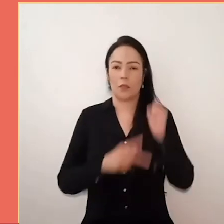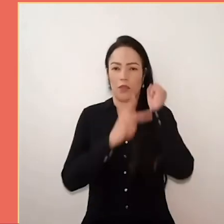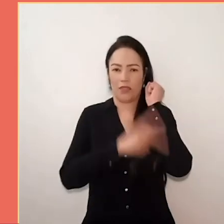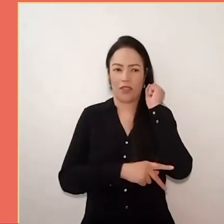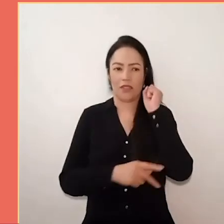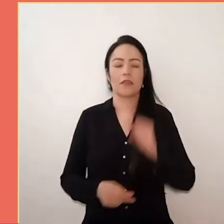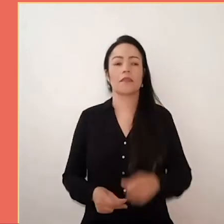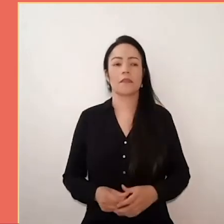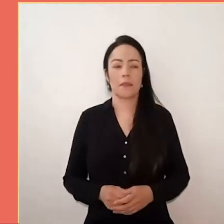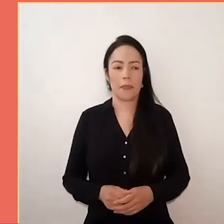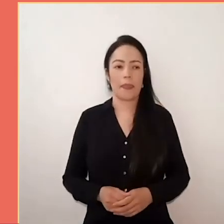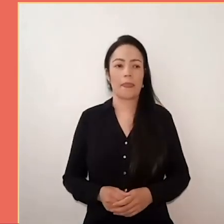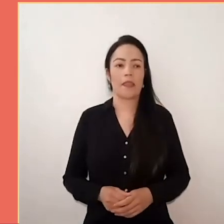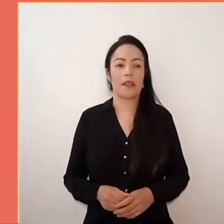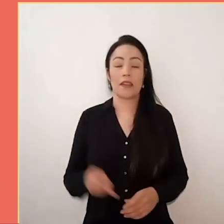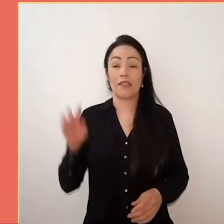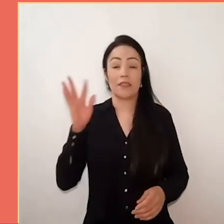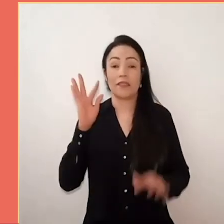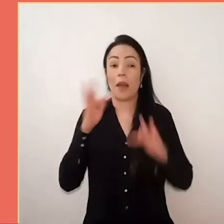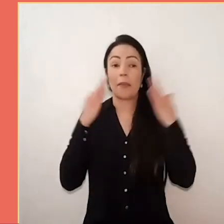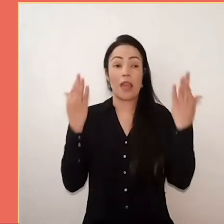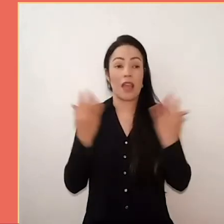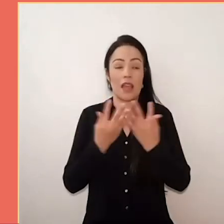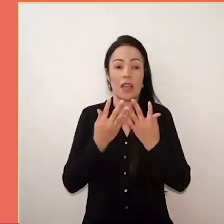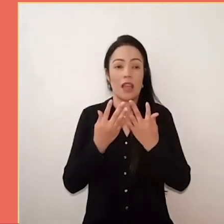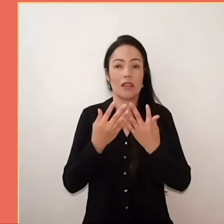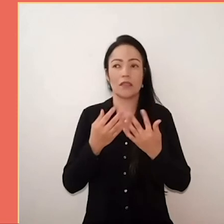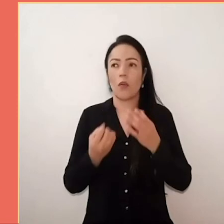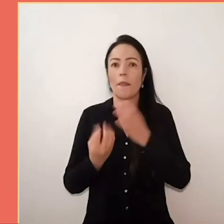Essa história de família, a concepção de família, papai e mamãe,